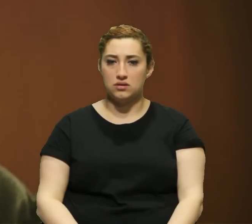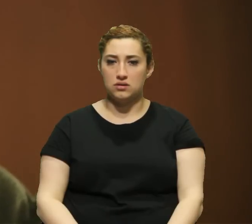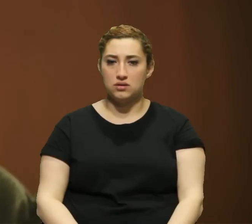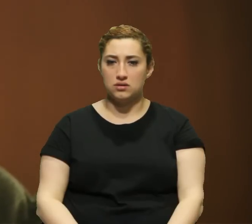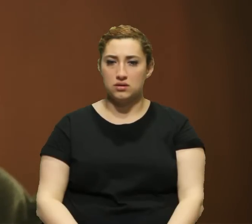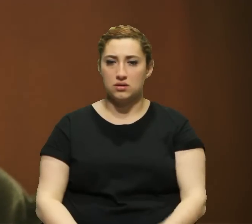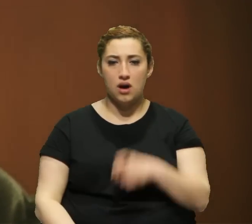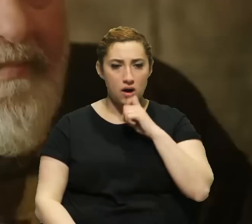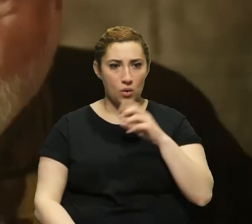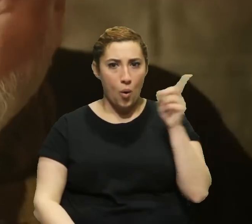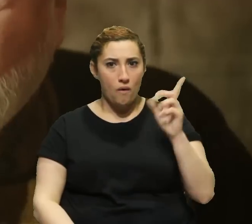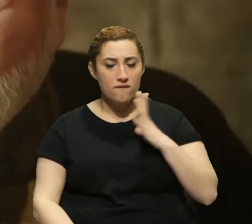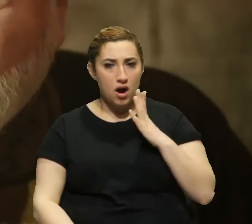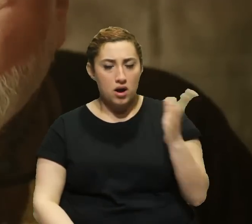Hatalı olan o idi.